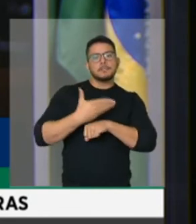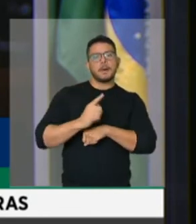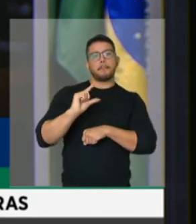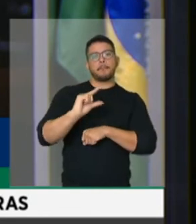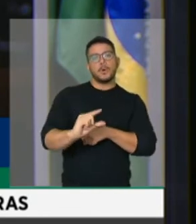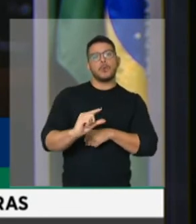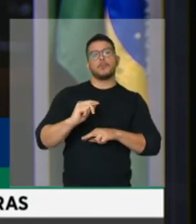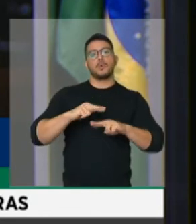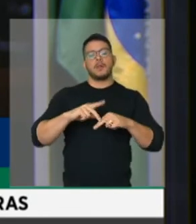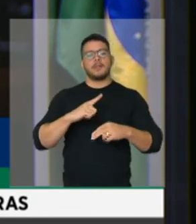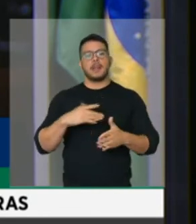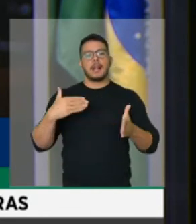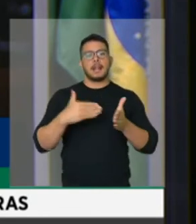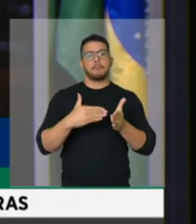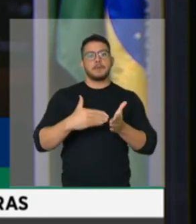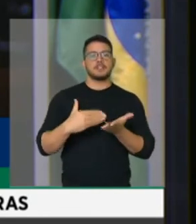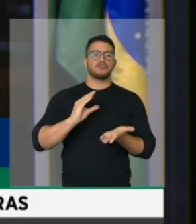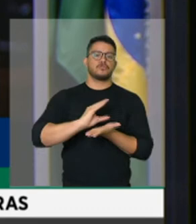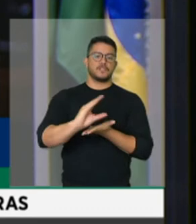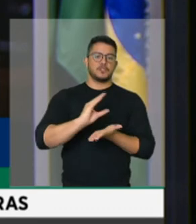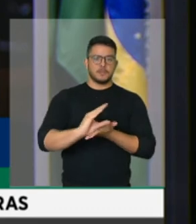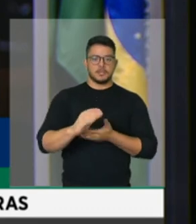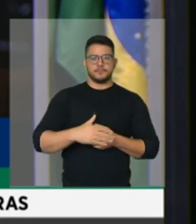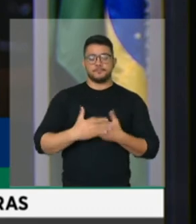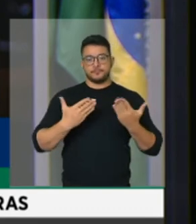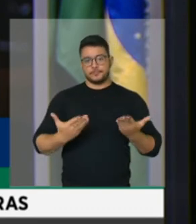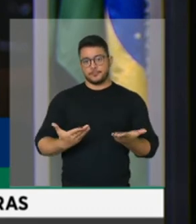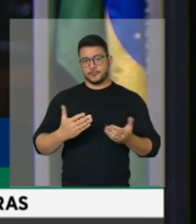PERMITIRÁREESTRUTURAÇÃO DA ELETROBRAS COMO EMPRESA FORTE ATUANDO NO SETOR DE ENERGIA NOS ÚLTIMOS ANOS